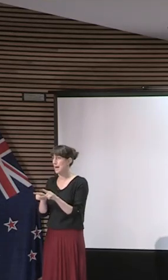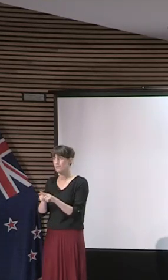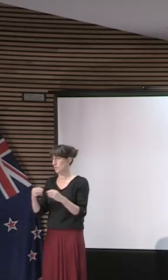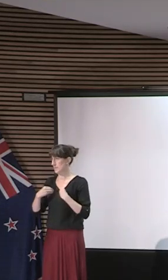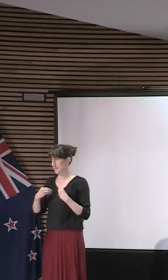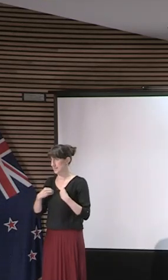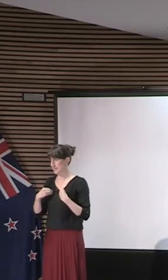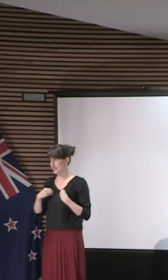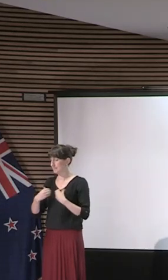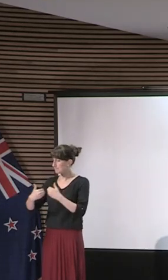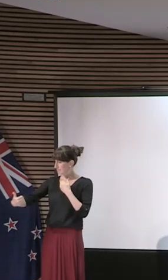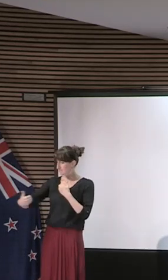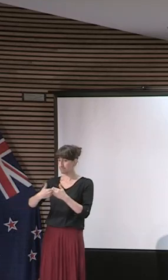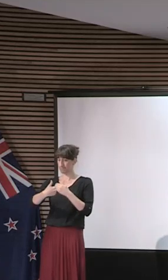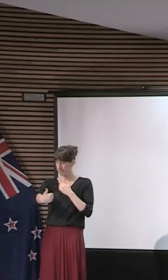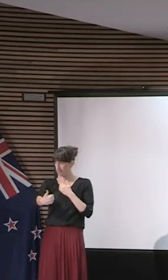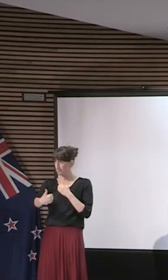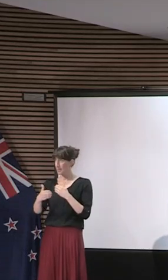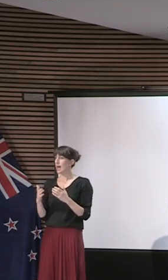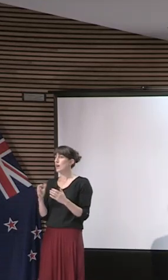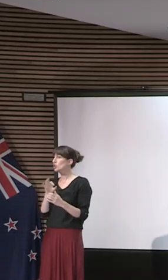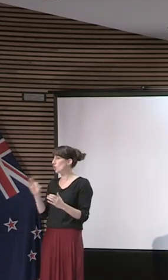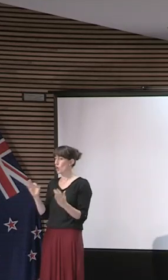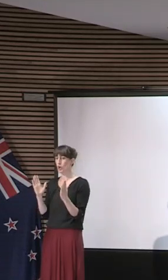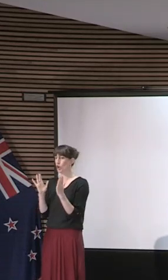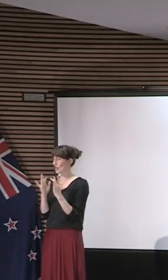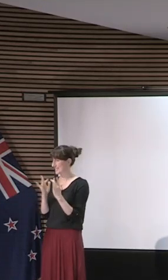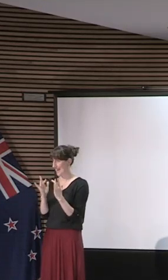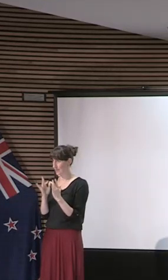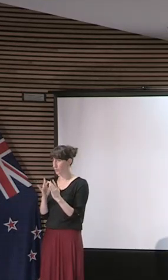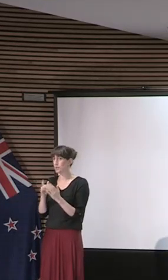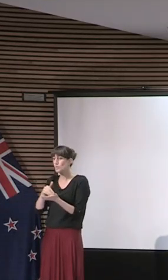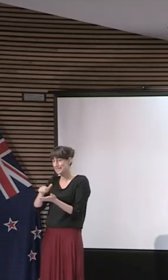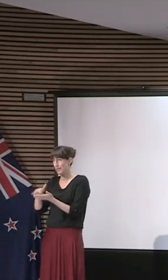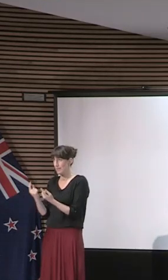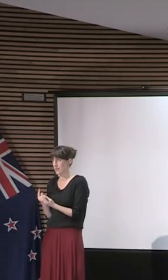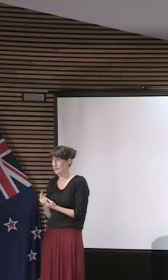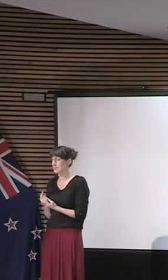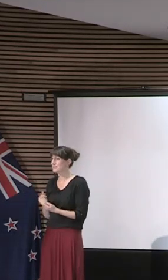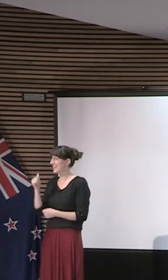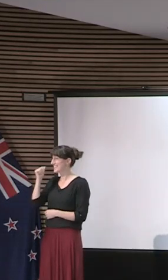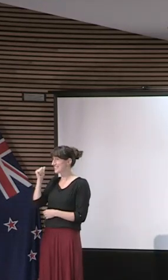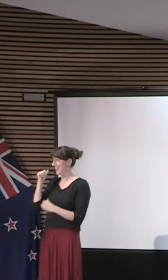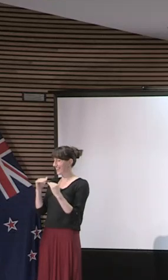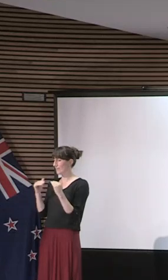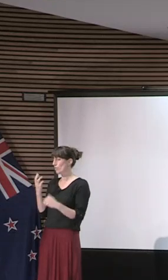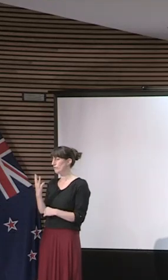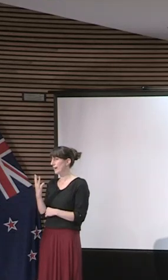mirumiru, te akuaku pai o te ringaringa, a kaore e haere ki te kore e tau. A, ka hoki tonu te mahi arumoni, nga taonga ki